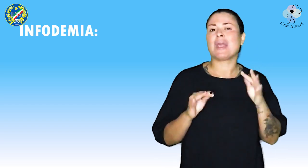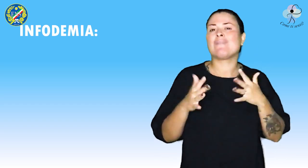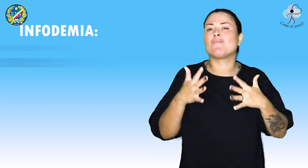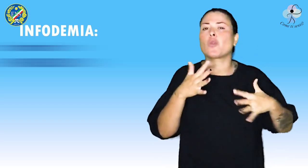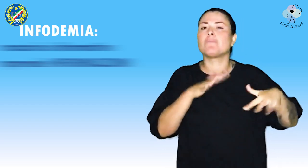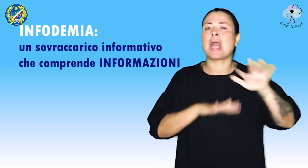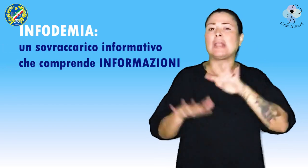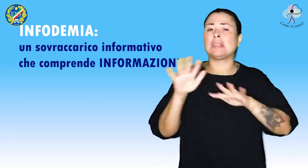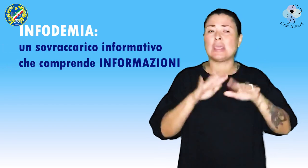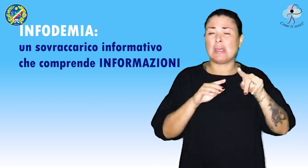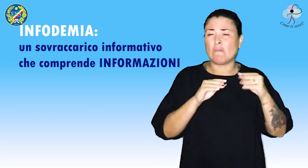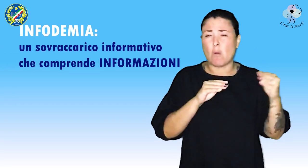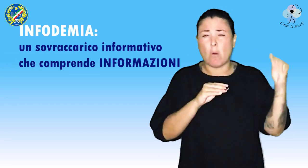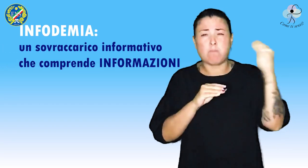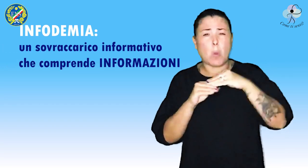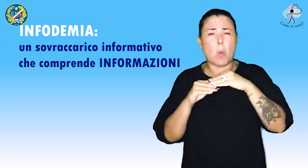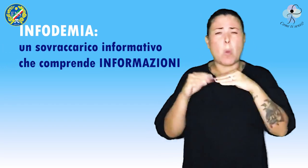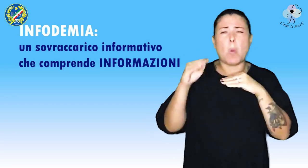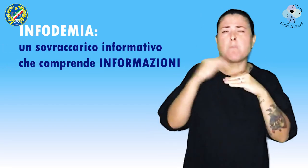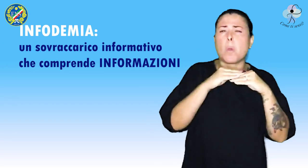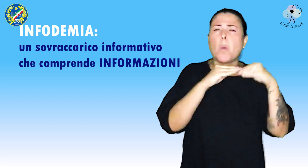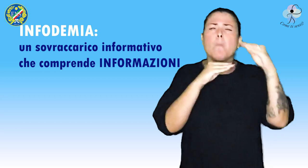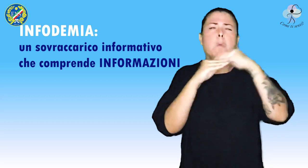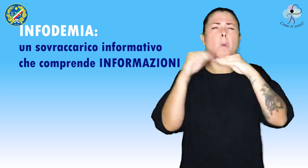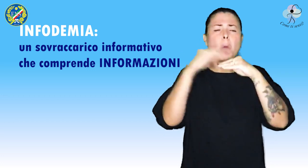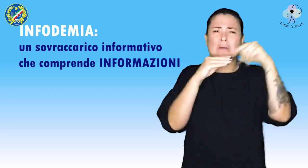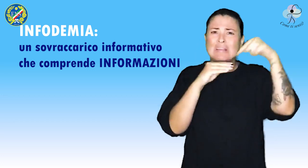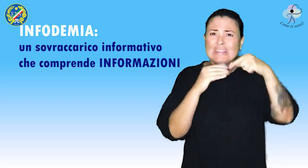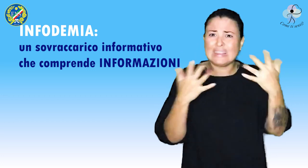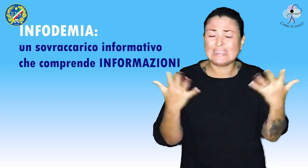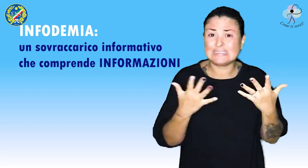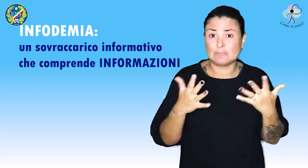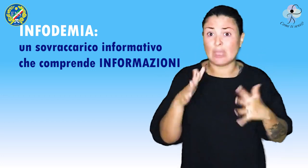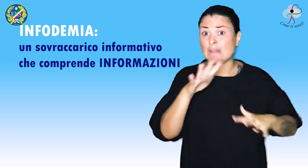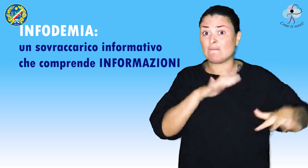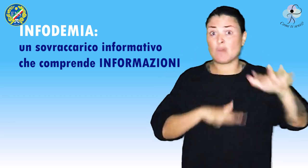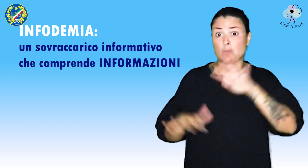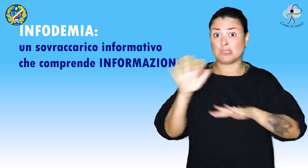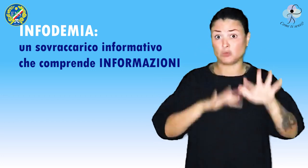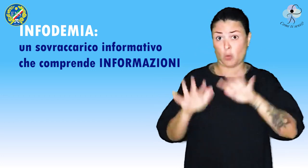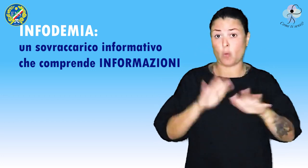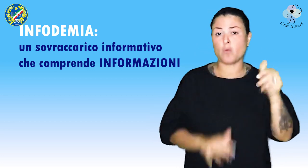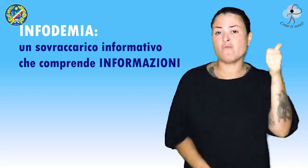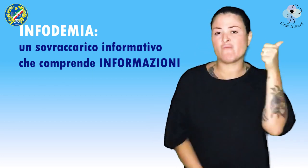l’infodemia è stata ridefinita dall’Organizzazione Mondiale della Sanità (OMS) come